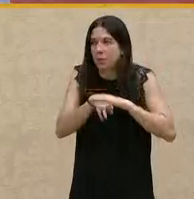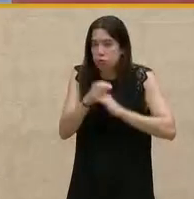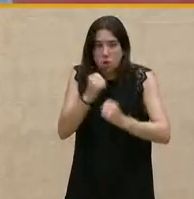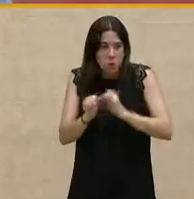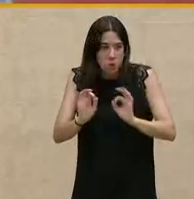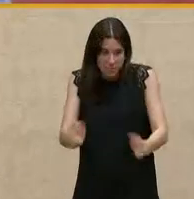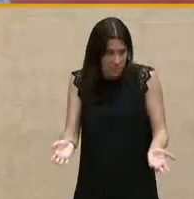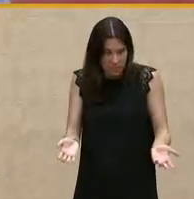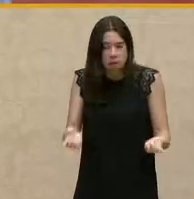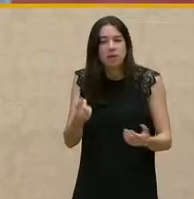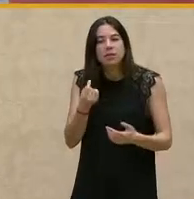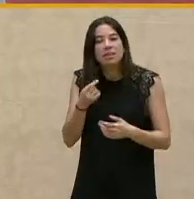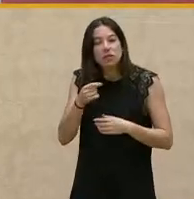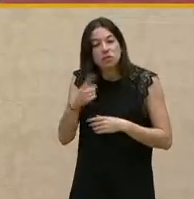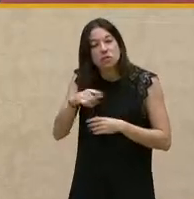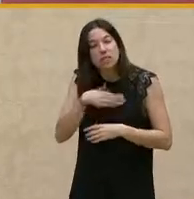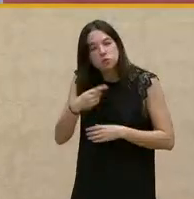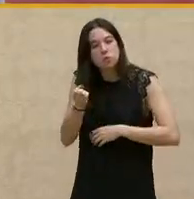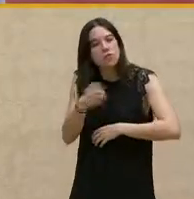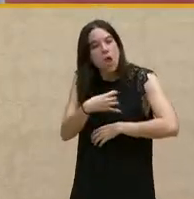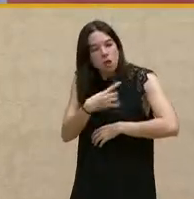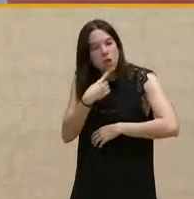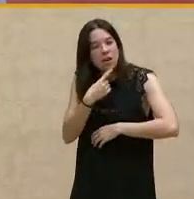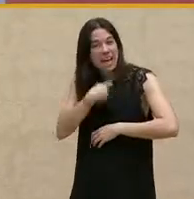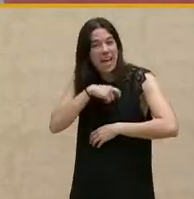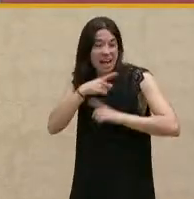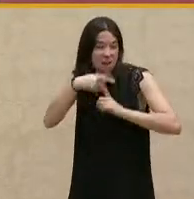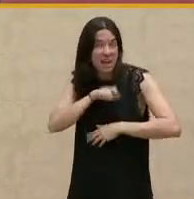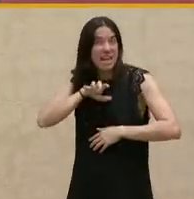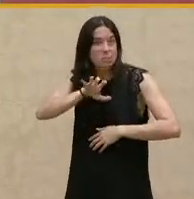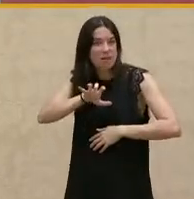estatal para poder optar a una accesibilidad universal, que también podamos tener un fondo